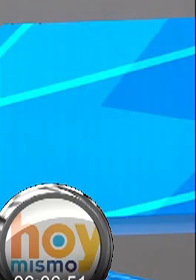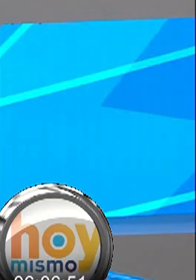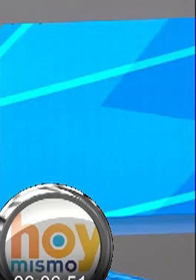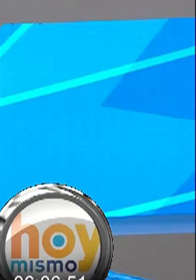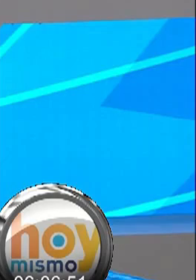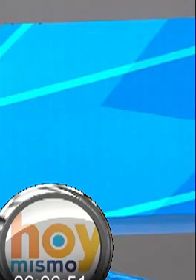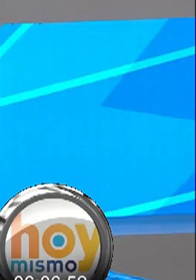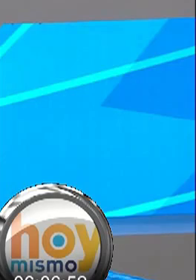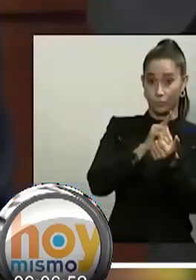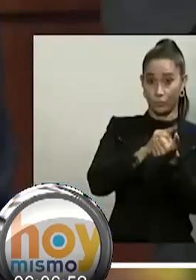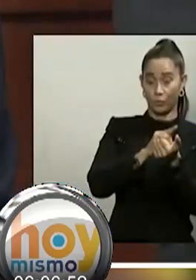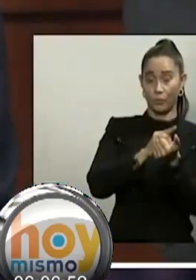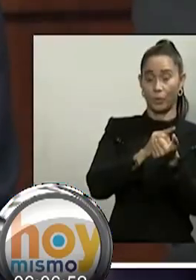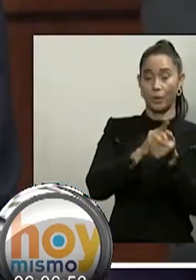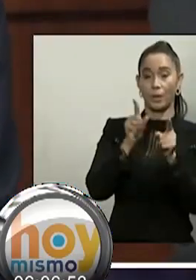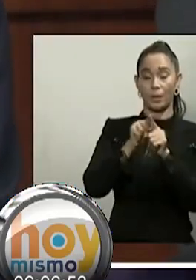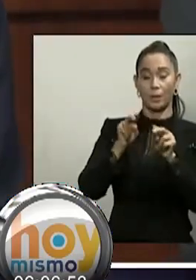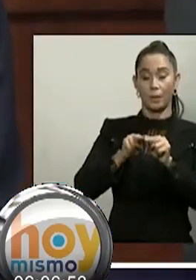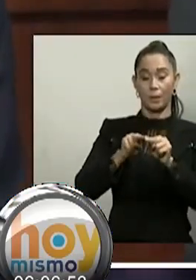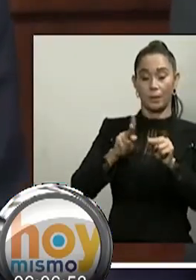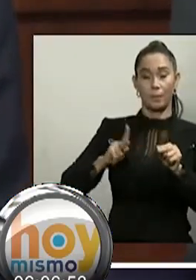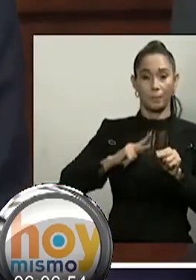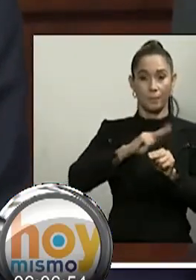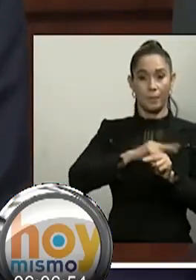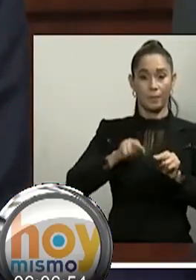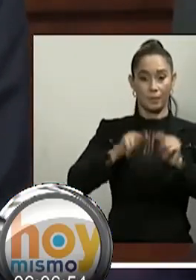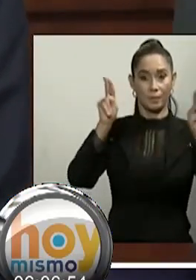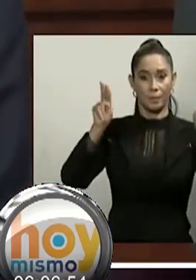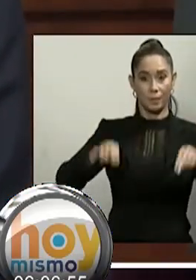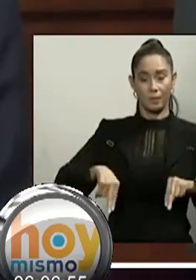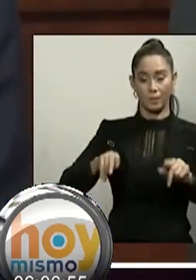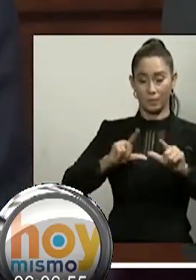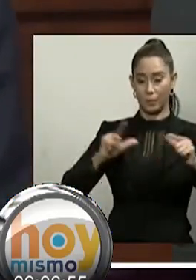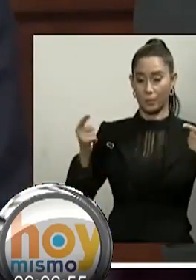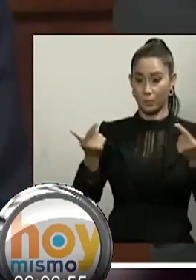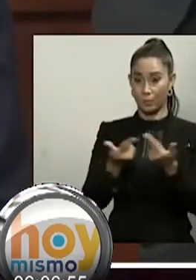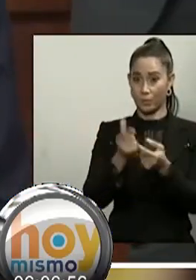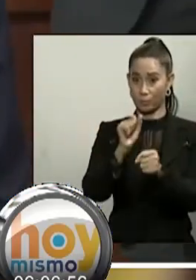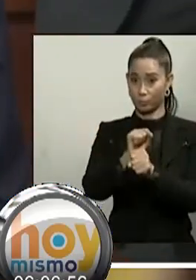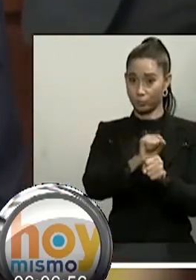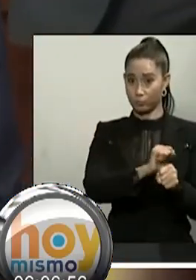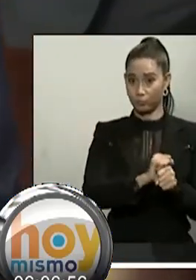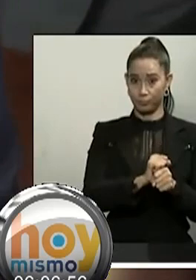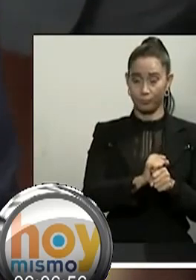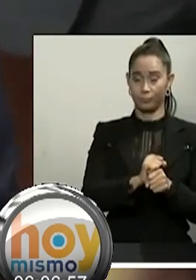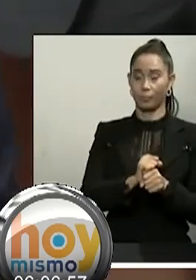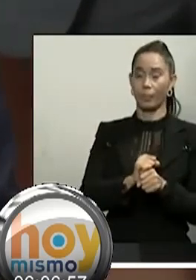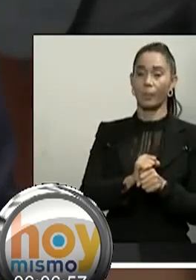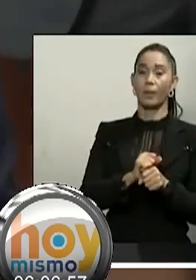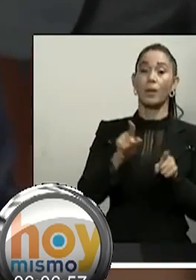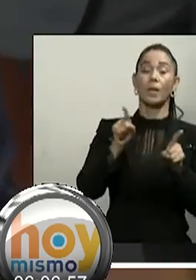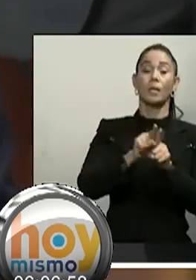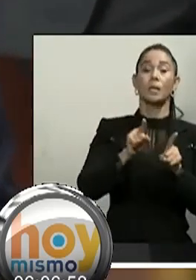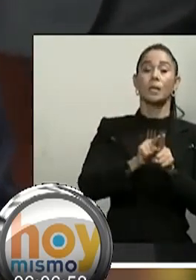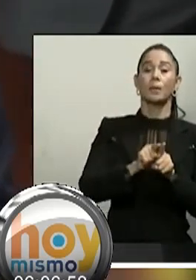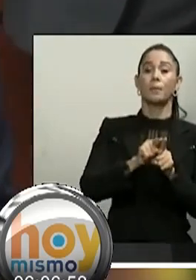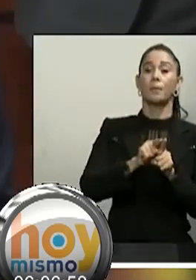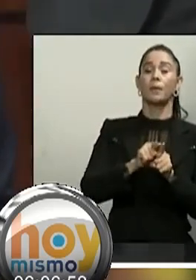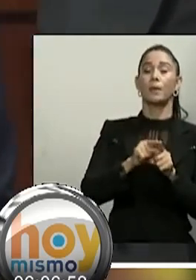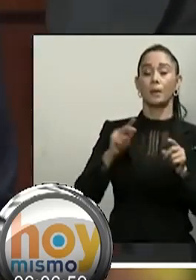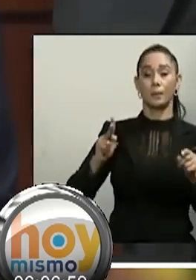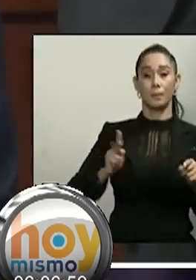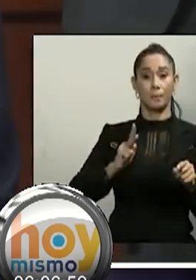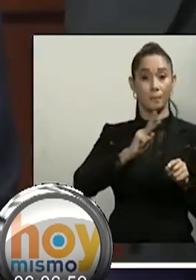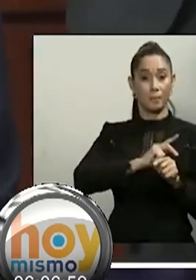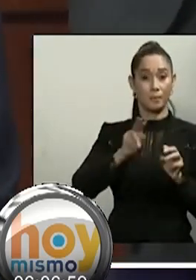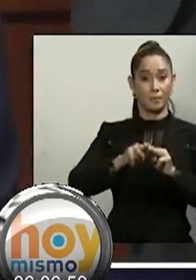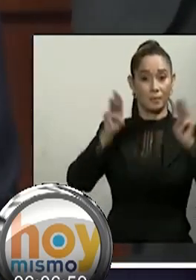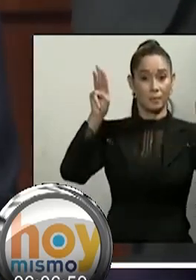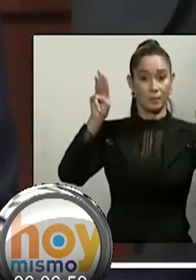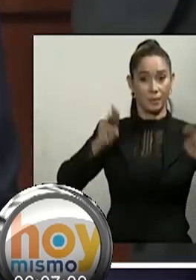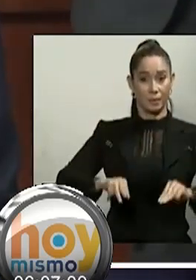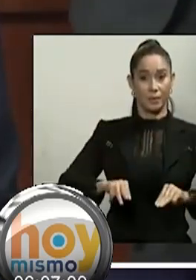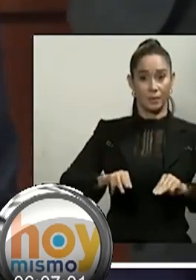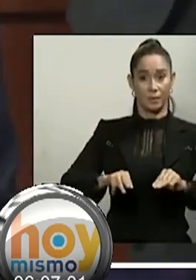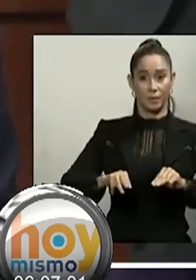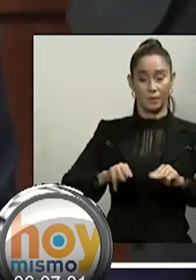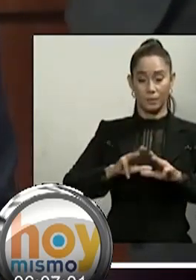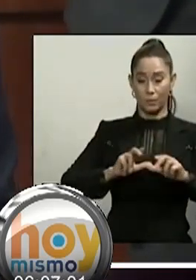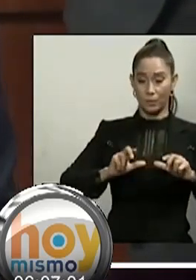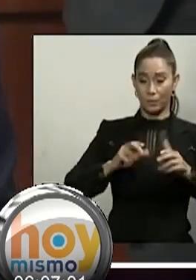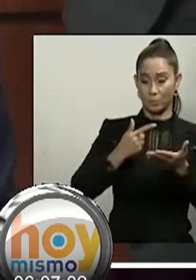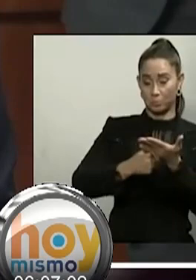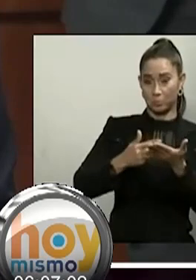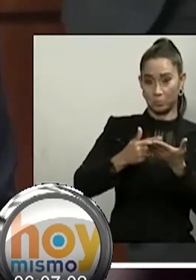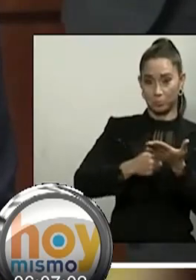no aquí que reclamaban sobre todo las empresas y los empresarios una reclasificación de las